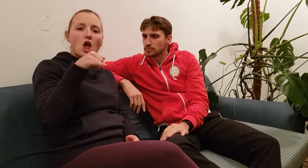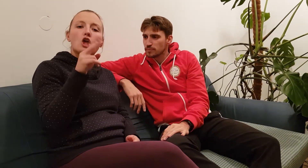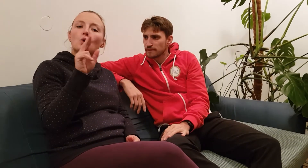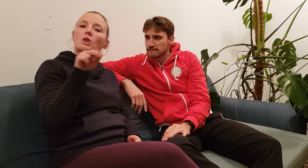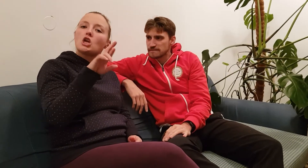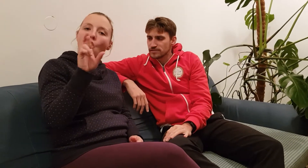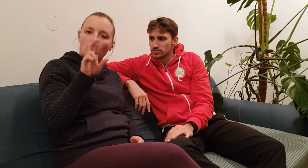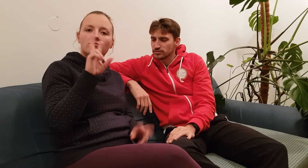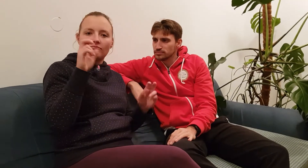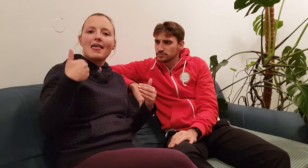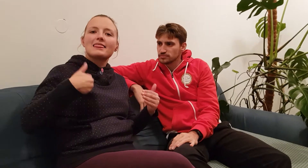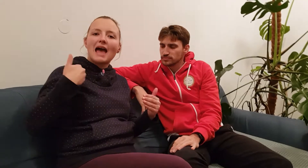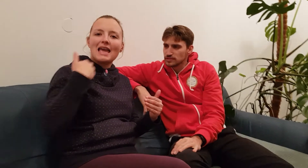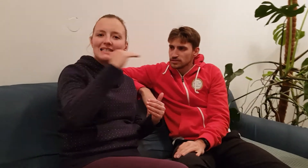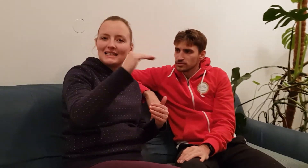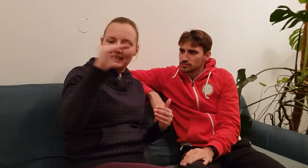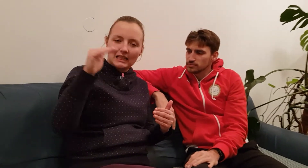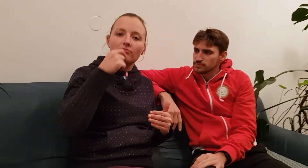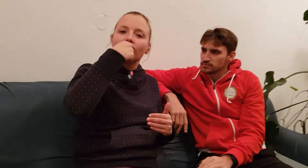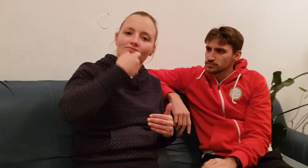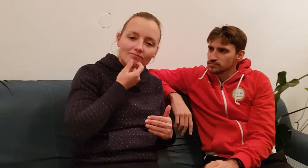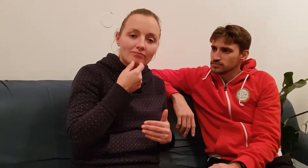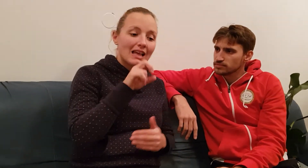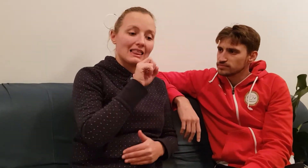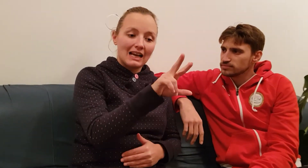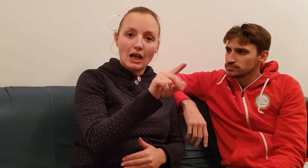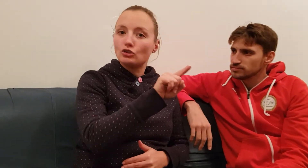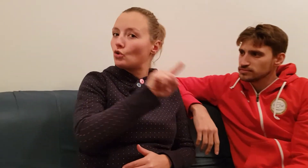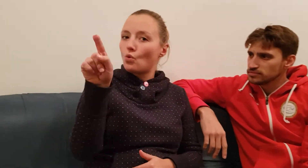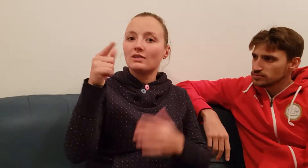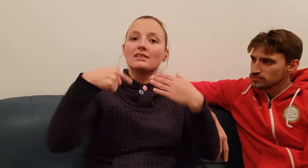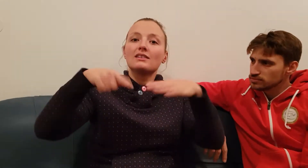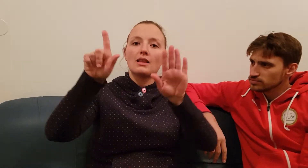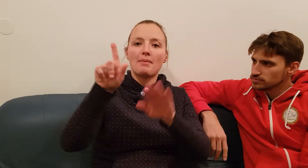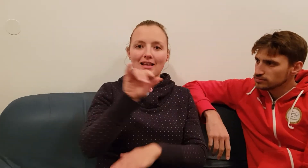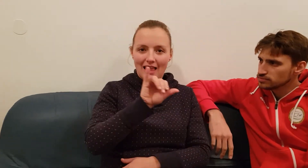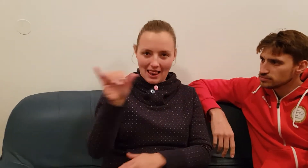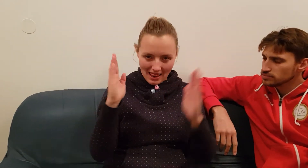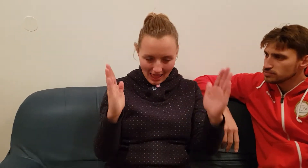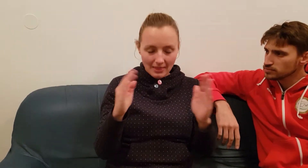Junior - pomeni ˝najstnik˝, stari od 13 let do 17 let.